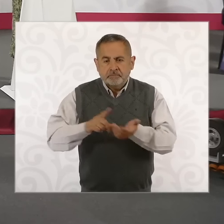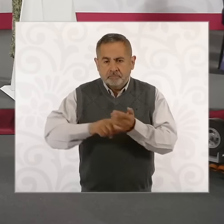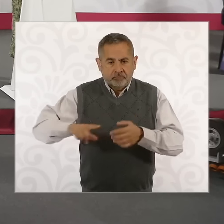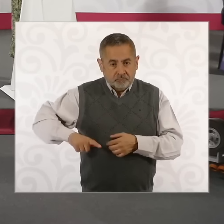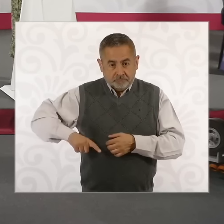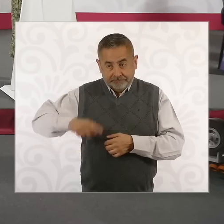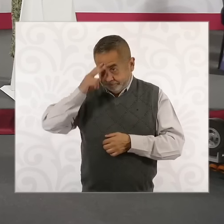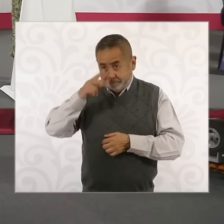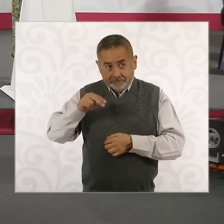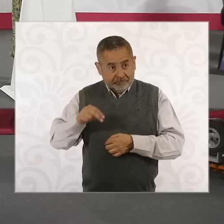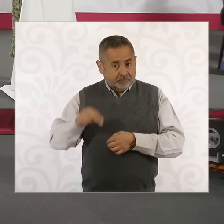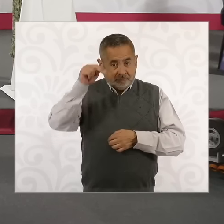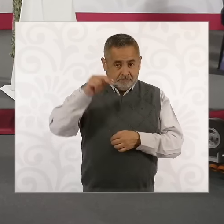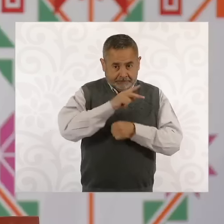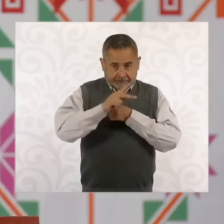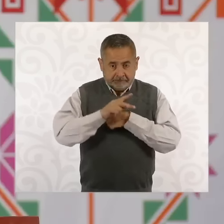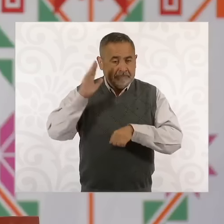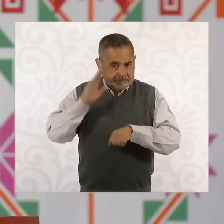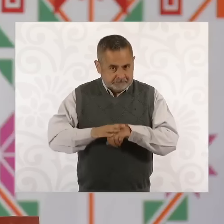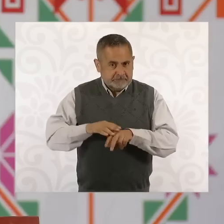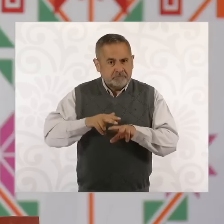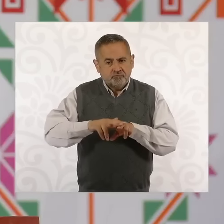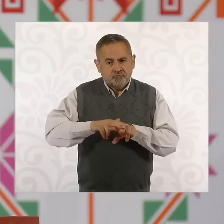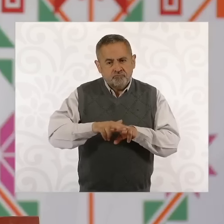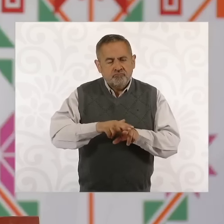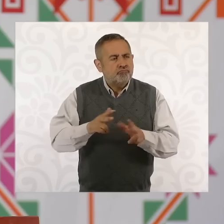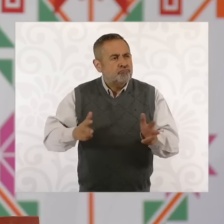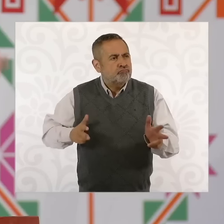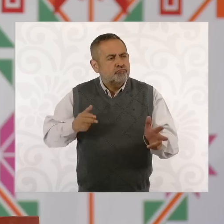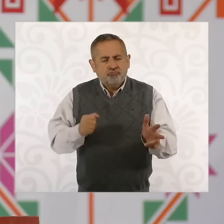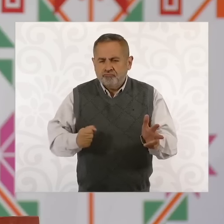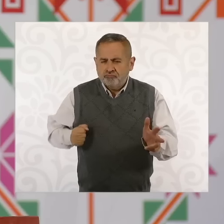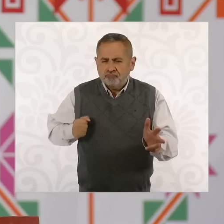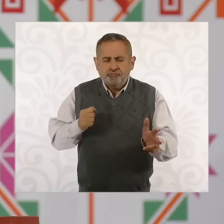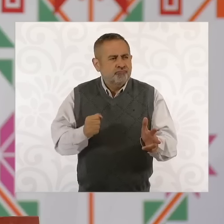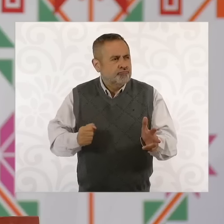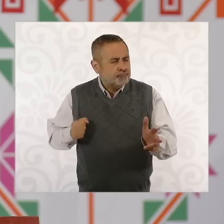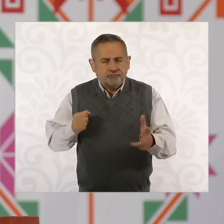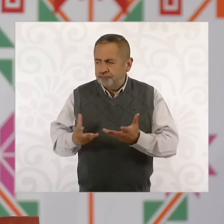norte del país, defensa continúa participando de manera coordinada con las dependencias de